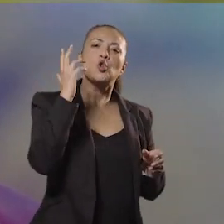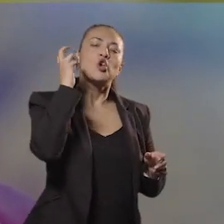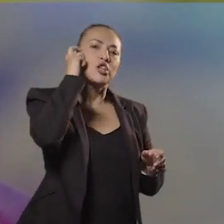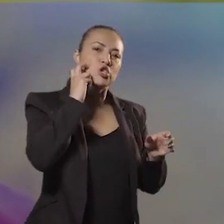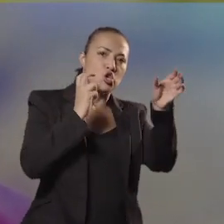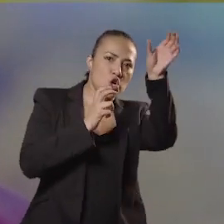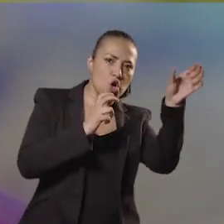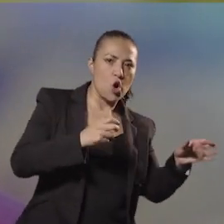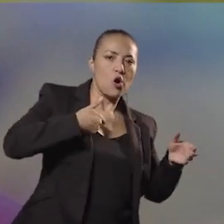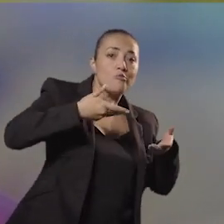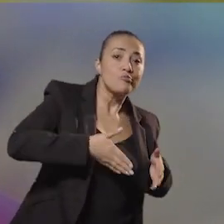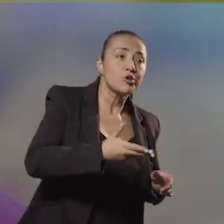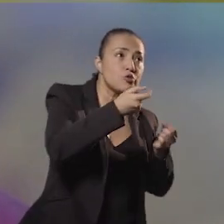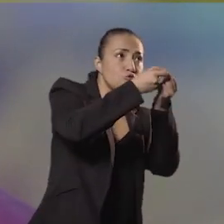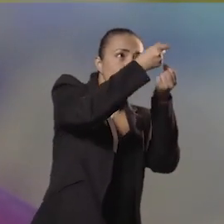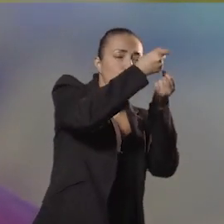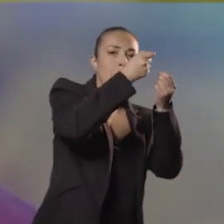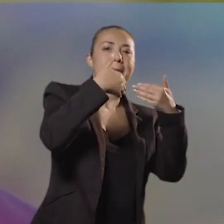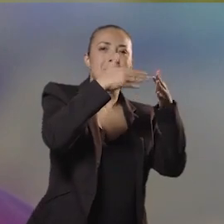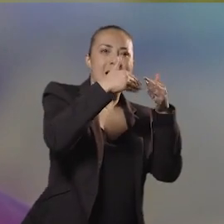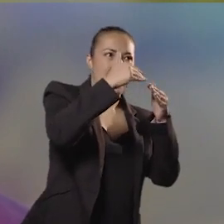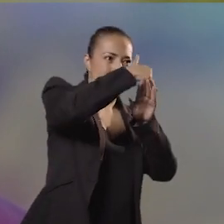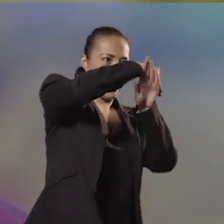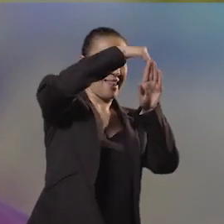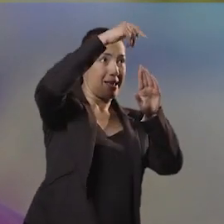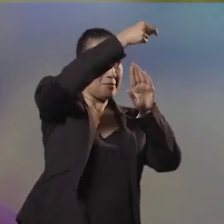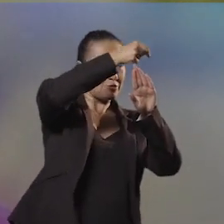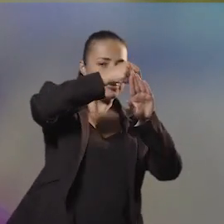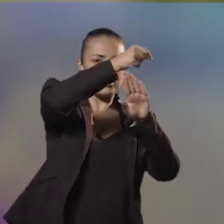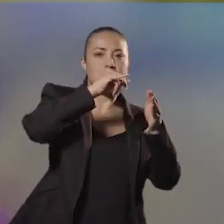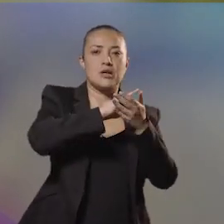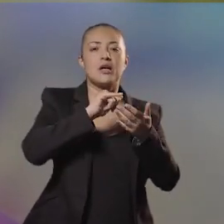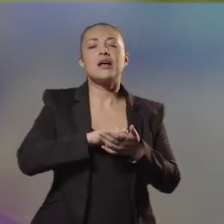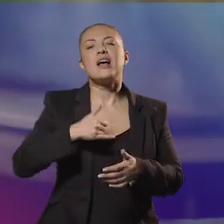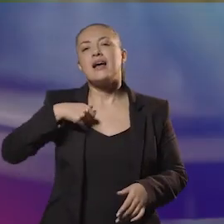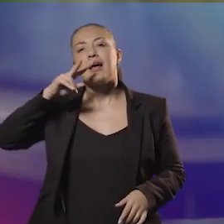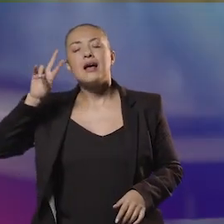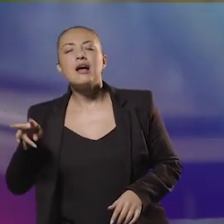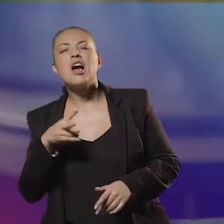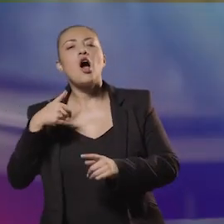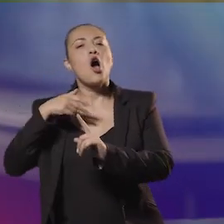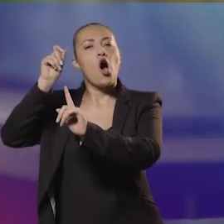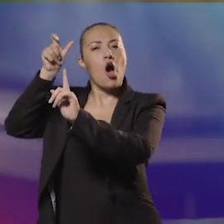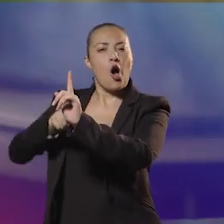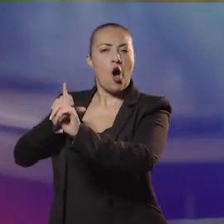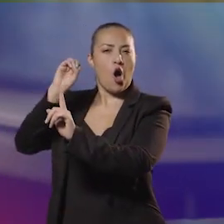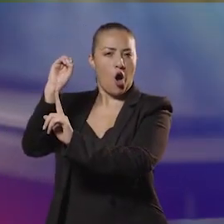Yo nací en límites con Panamá, en Juradó, Chocó. Soy hija de Julio Rojas González,